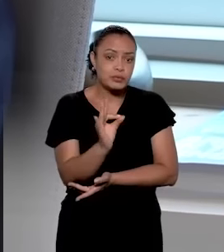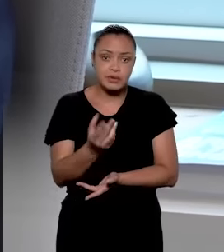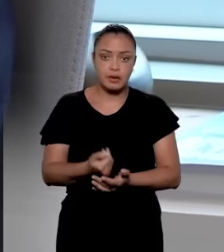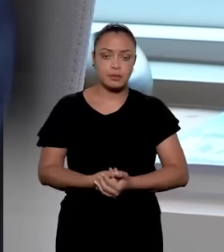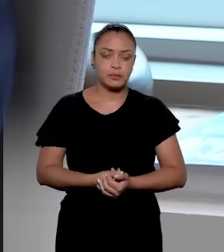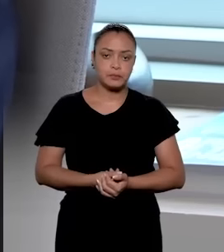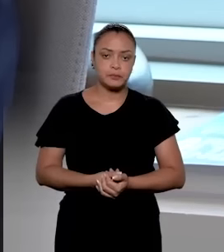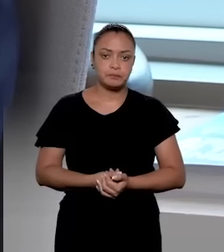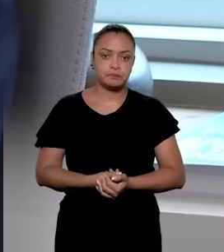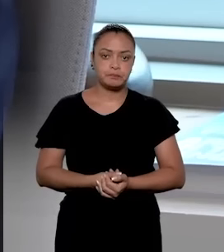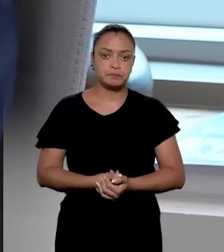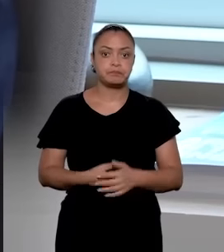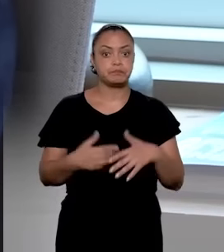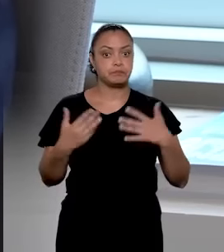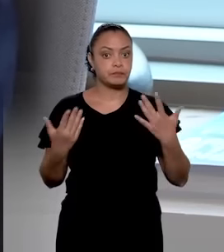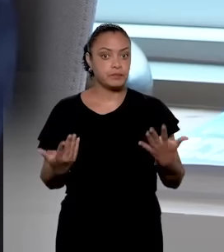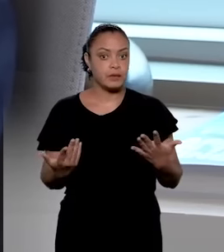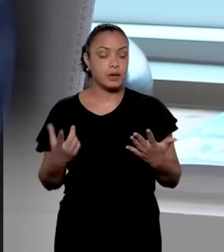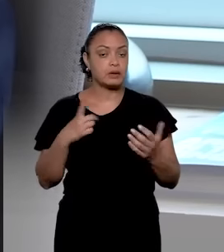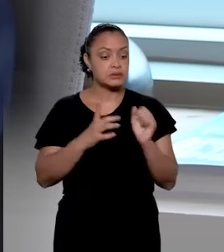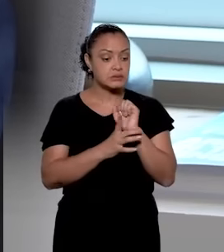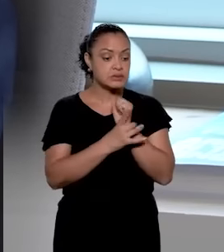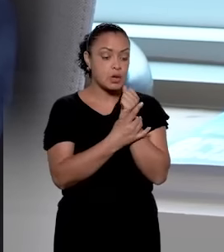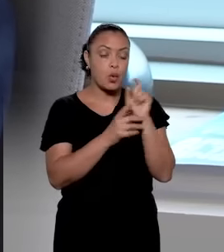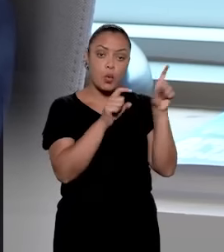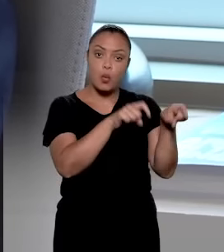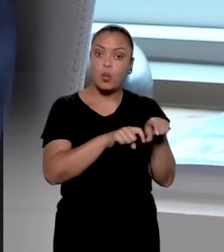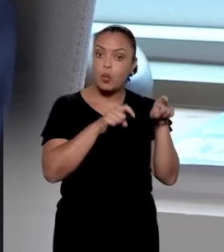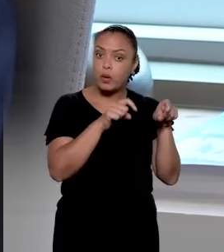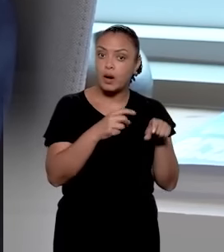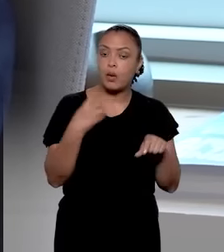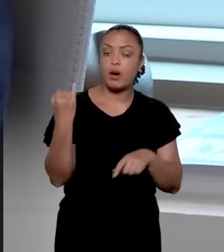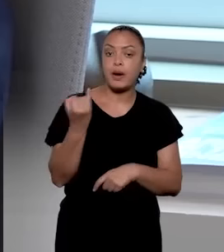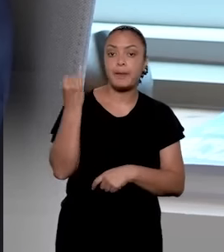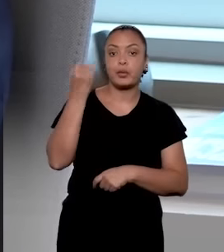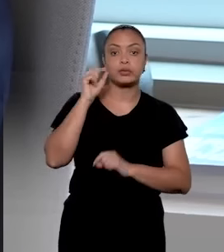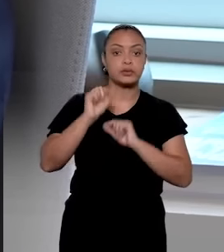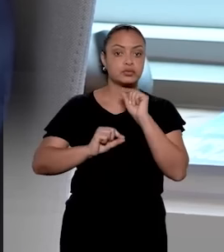brasileira, precisa aumentar para 80%, 90%. Seguro Rural tem duas coisas importantes,